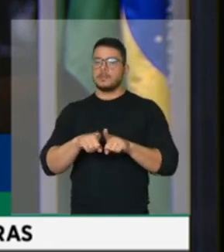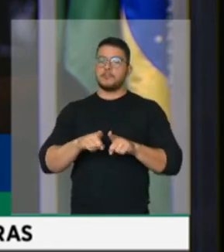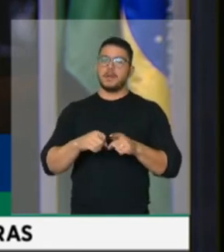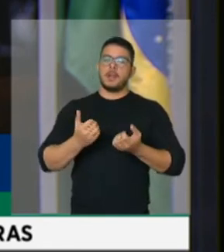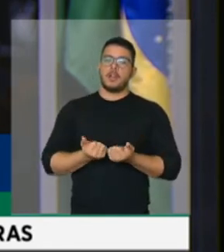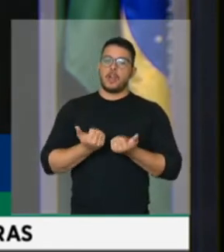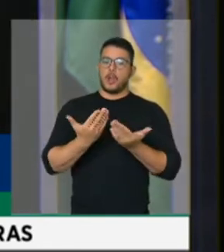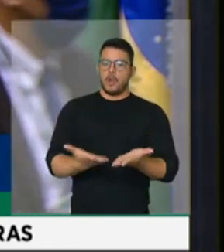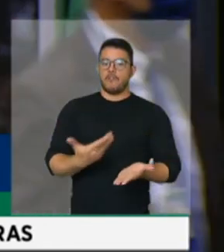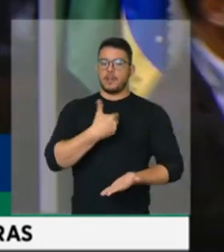CRIADA DENOMINADA GERA SUL. DESESTATIZAÇÃO DESSA EMPRESA